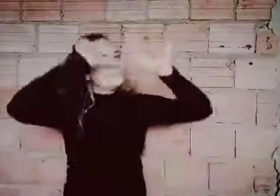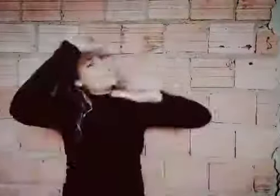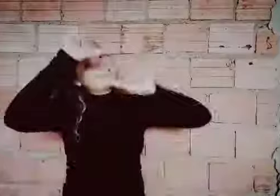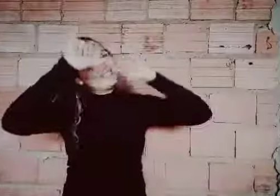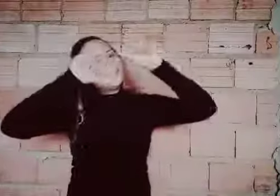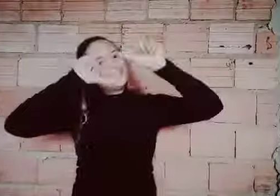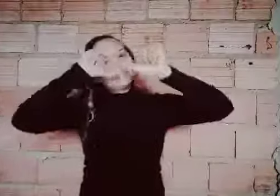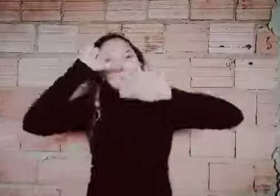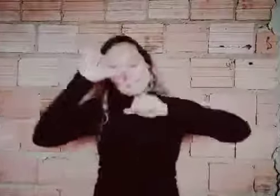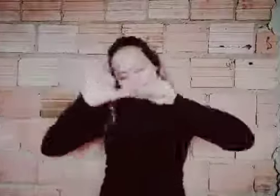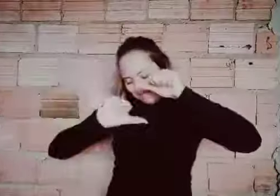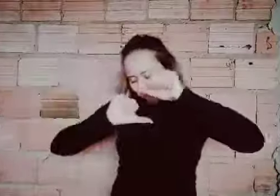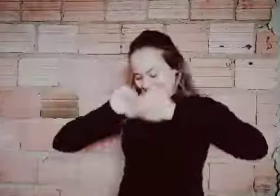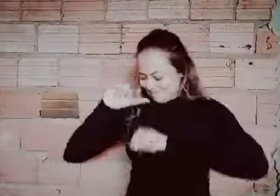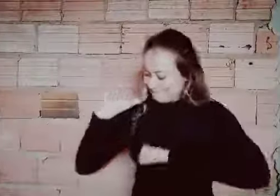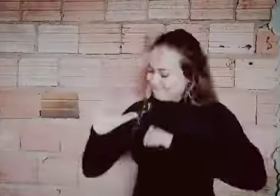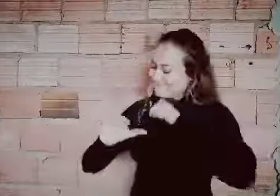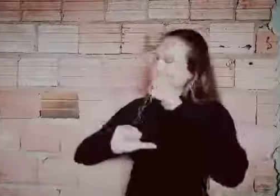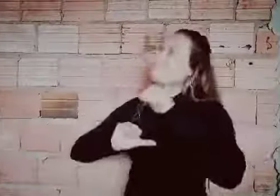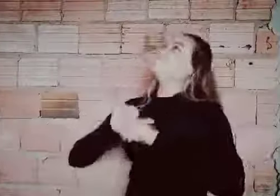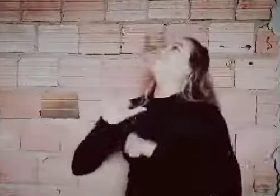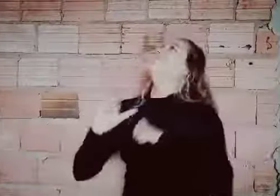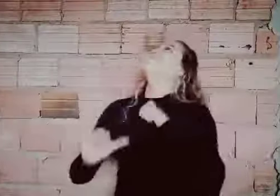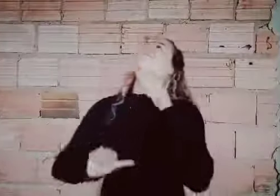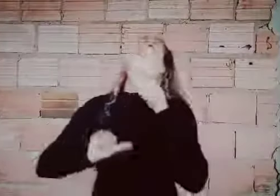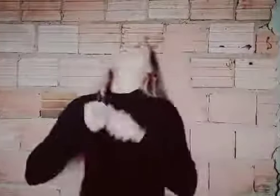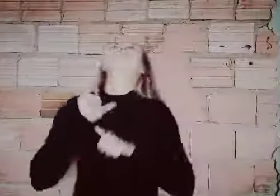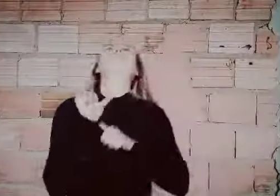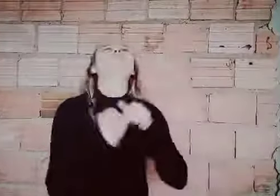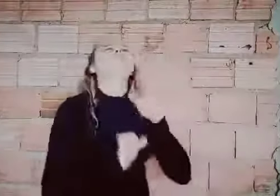Transforme o meu ser